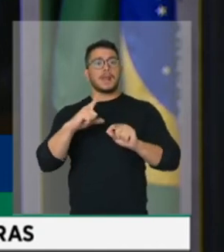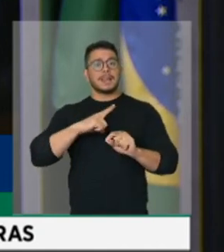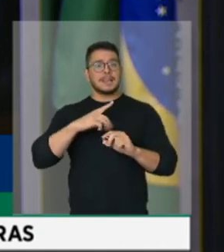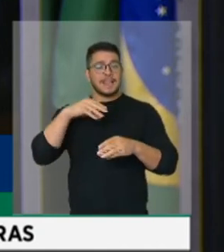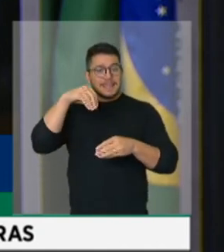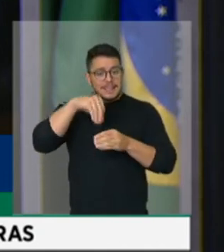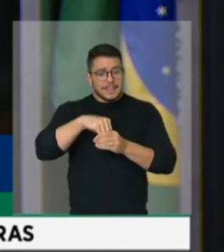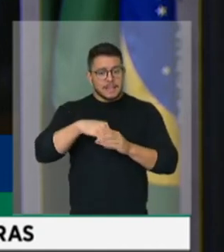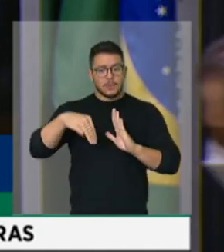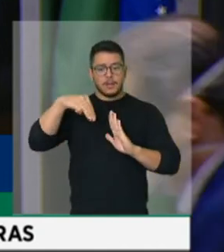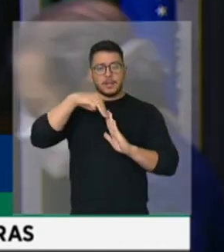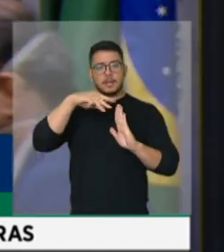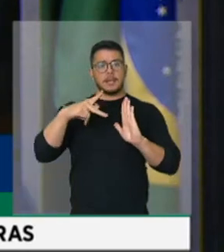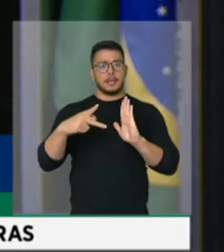PRECISAMOS, ANTES DE QUALQUER